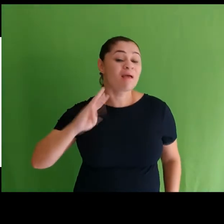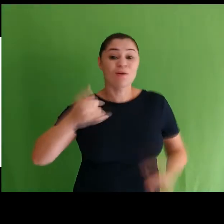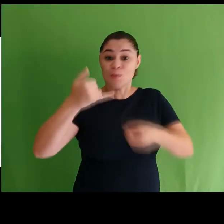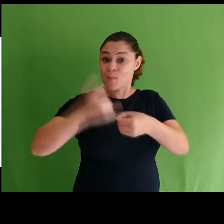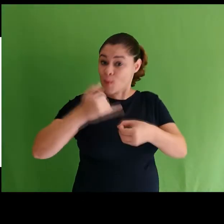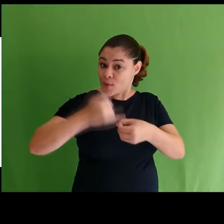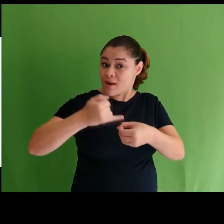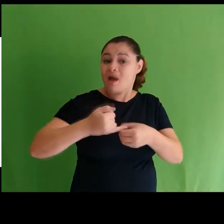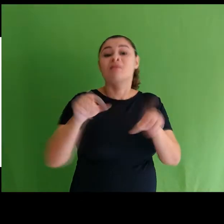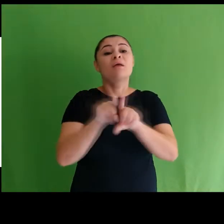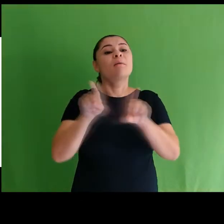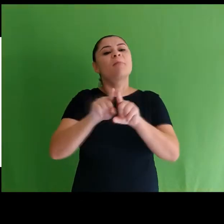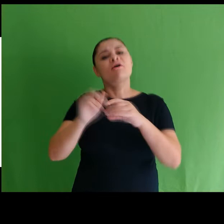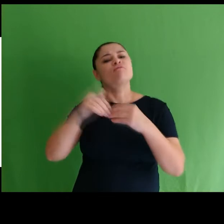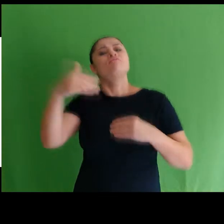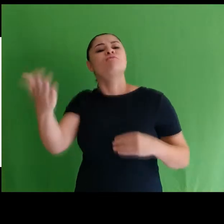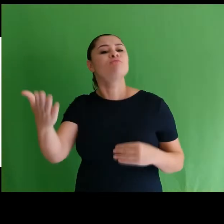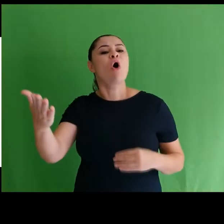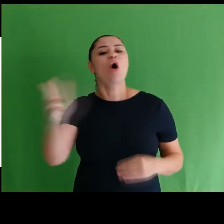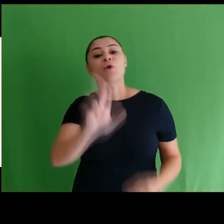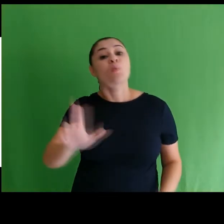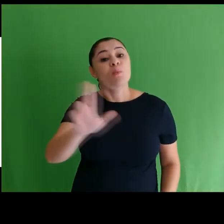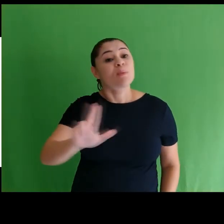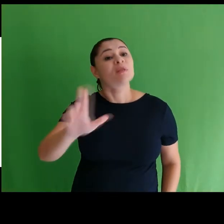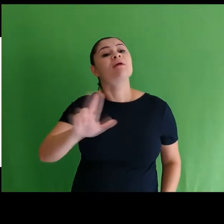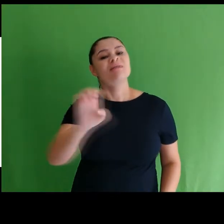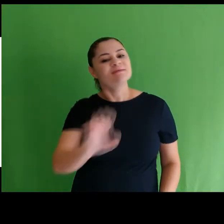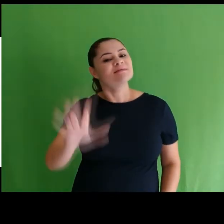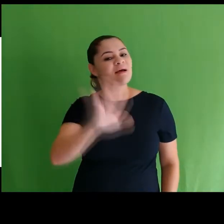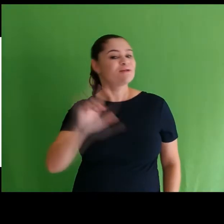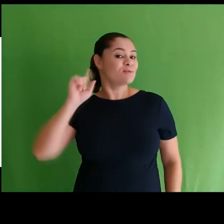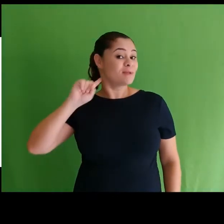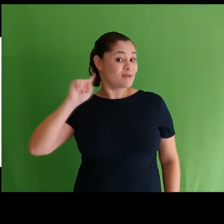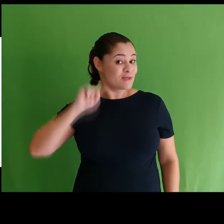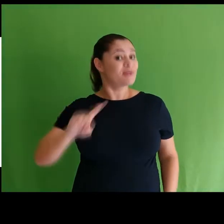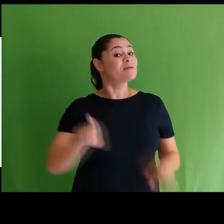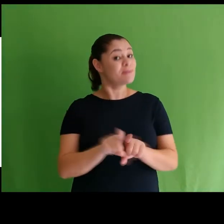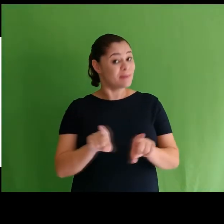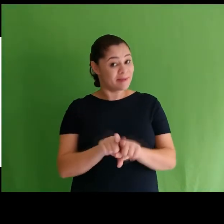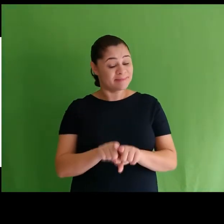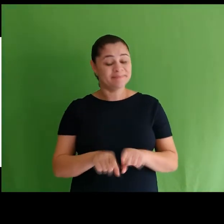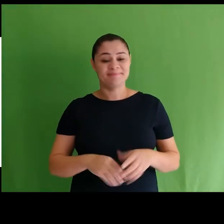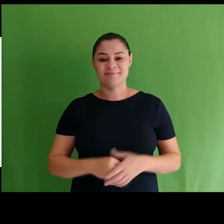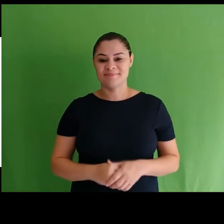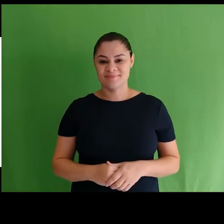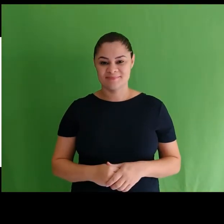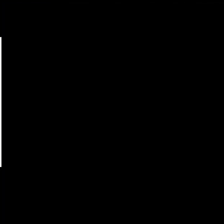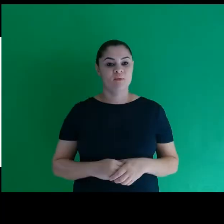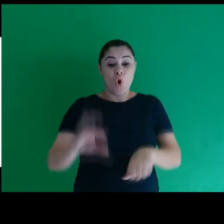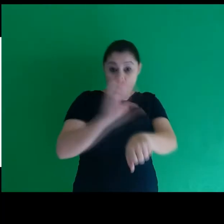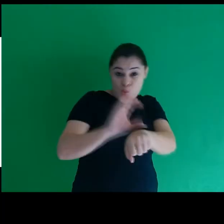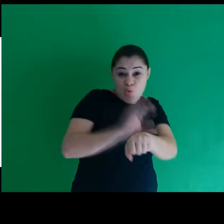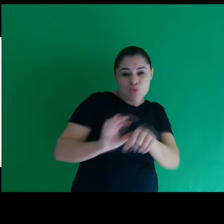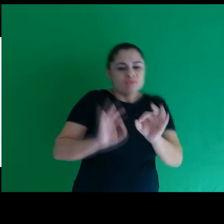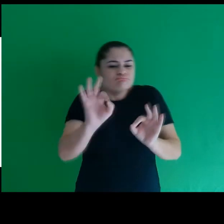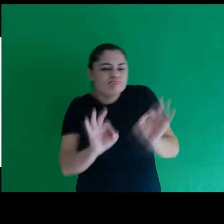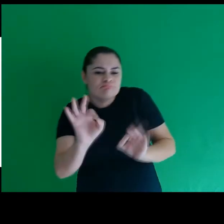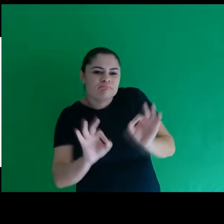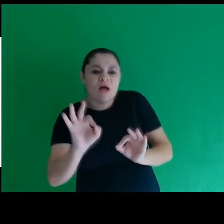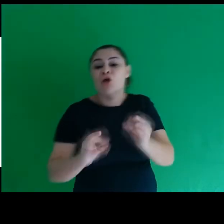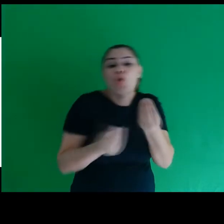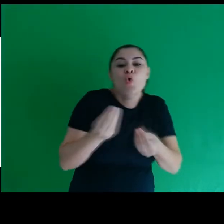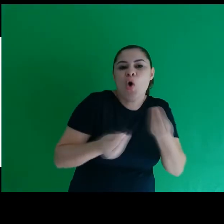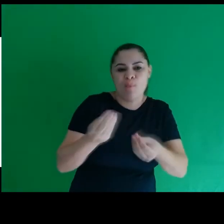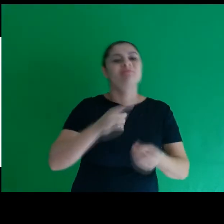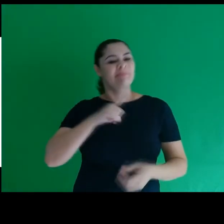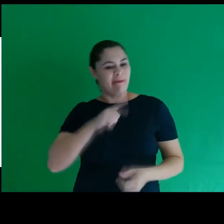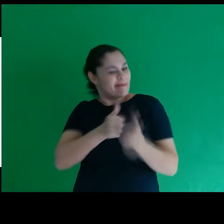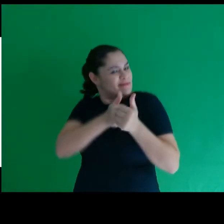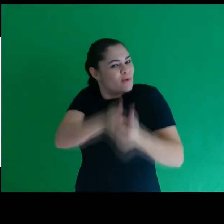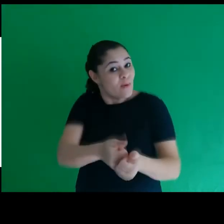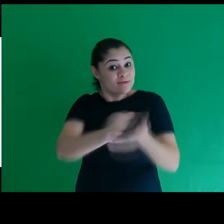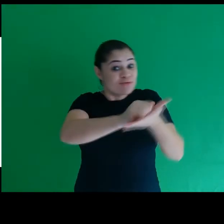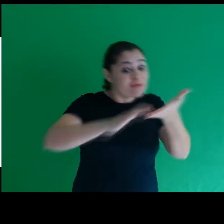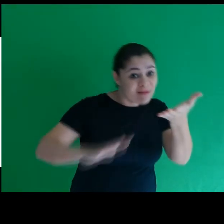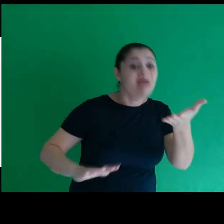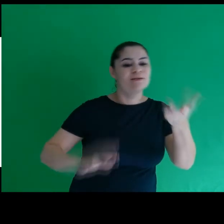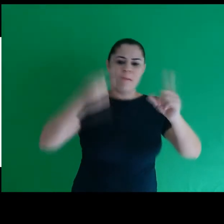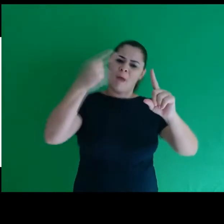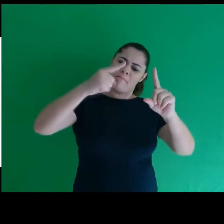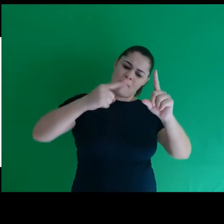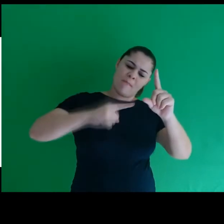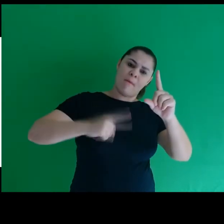Mineiros, Iporá e até mesmo de Uberlândia (MG). O curso foi desenvolvido por sequência de atividades